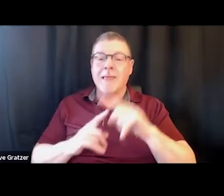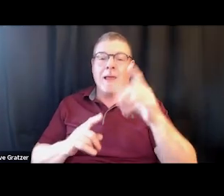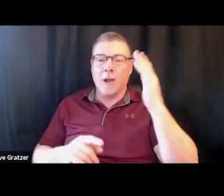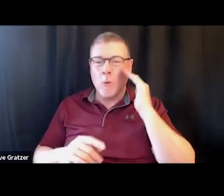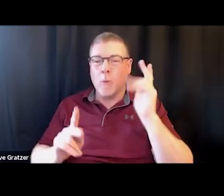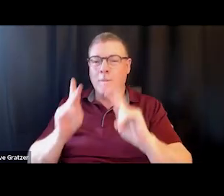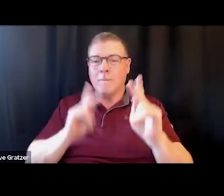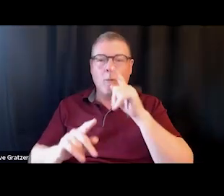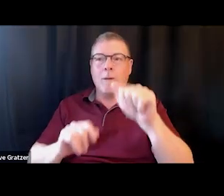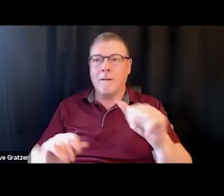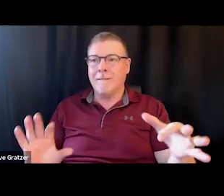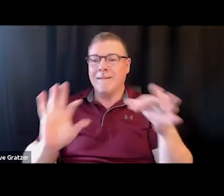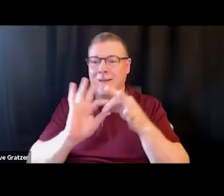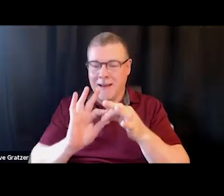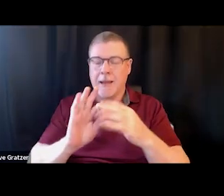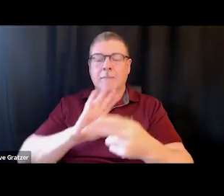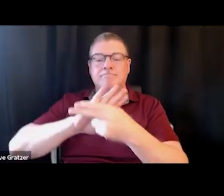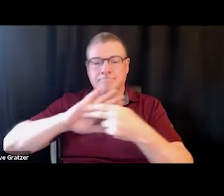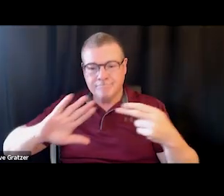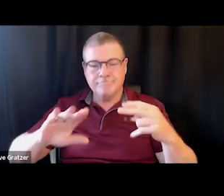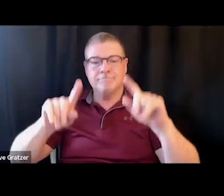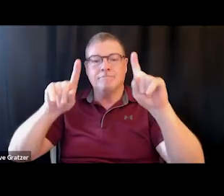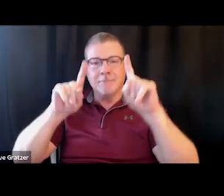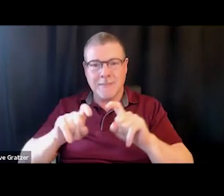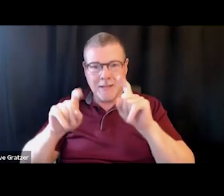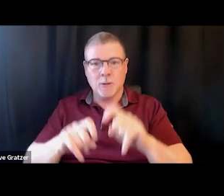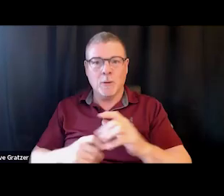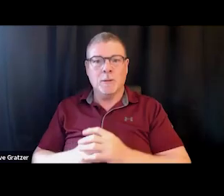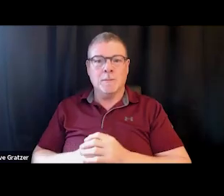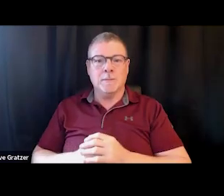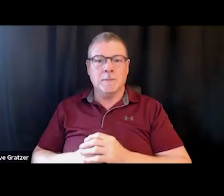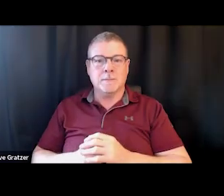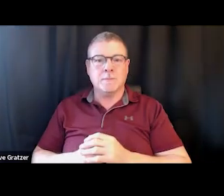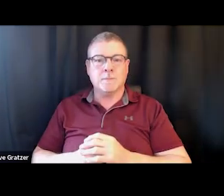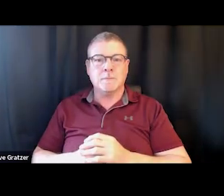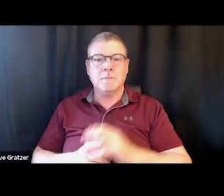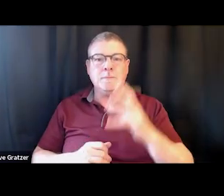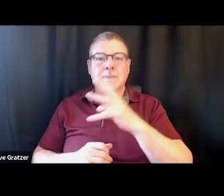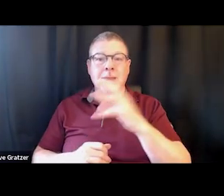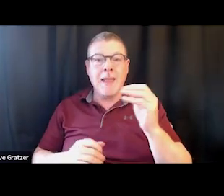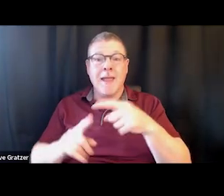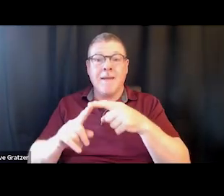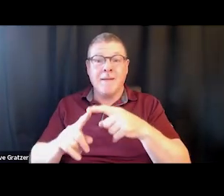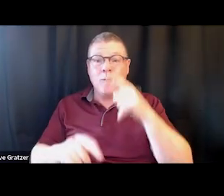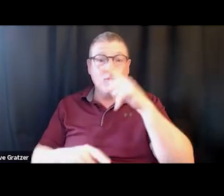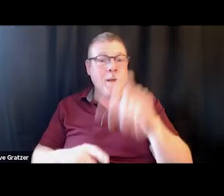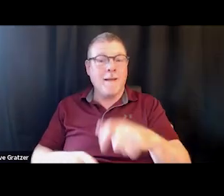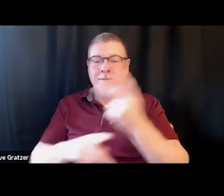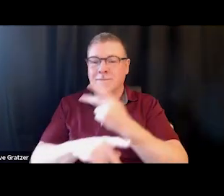que podrán evaluar y diagnosticar diferentes áreas o impactos de lesiones cerebrales. No tienen que resolverlo todo por su cuenta.